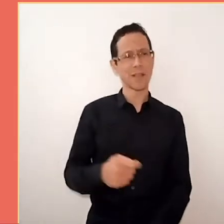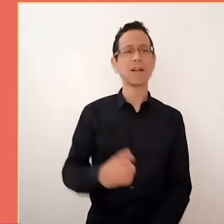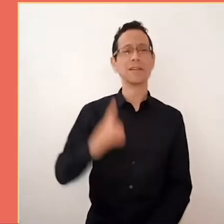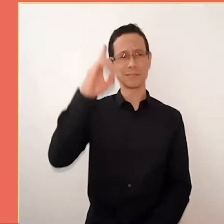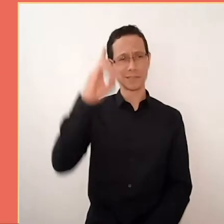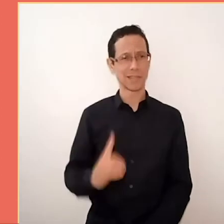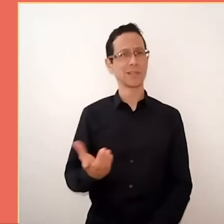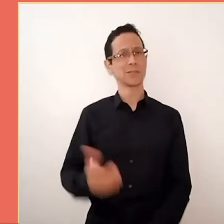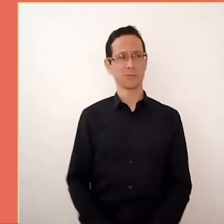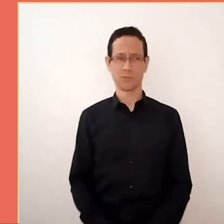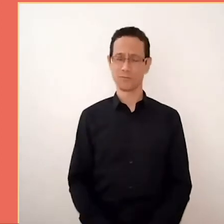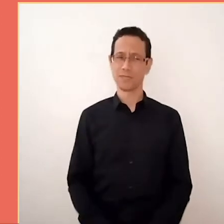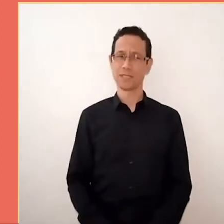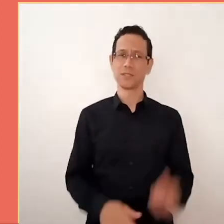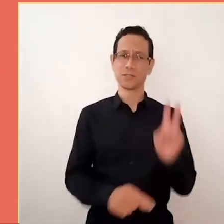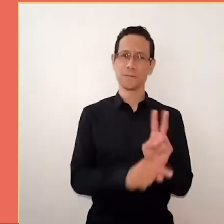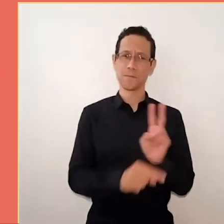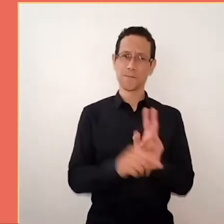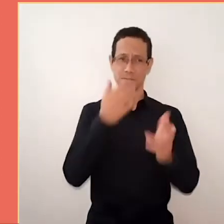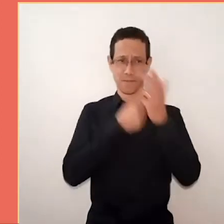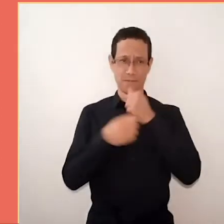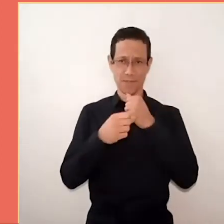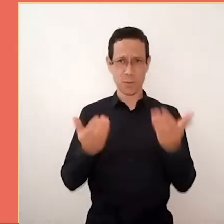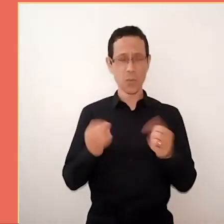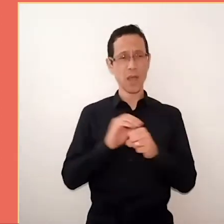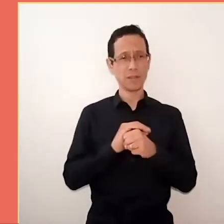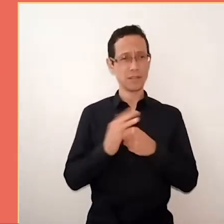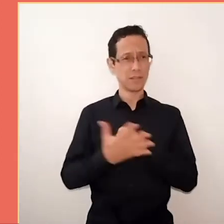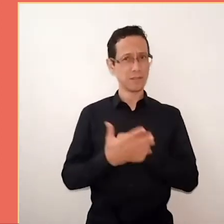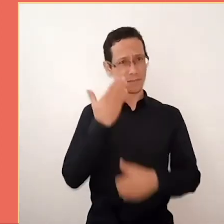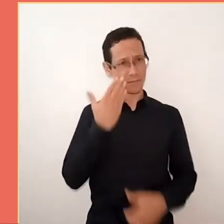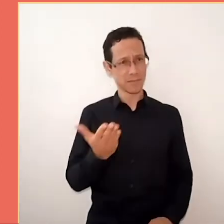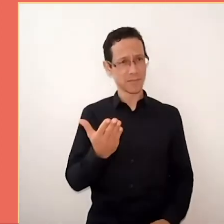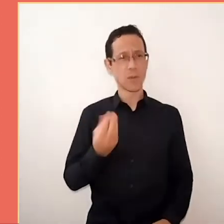E na pandemia, quem podia duvidar disso, eu acho que hoje não tem condição de duvidar,